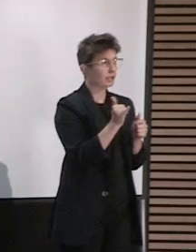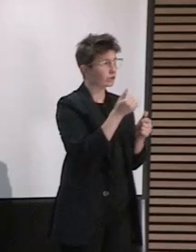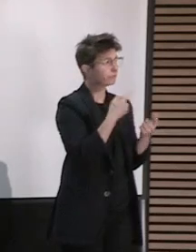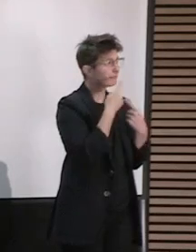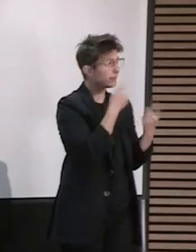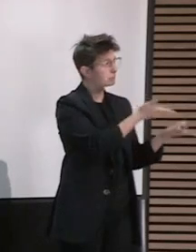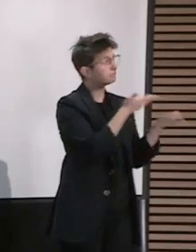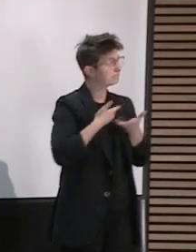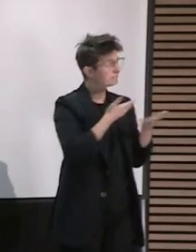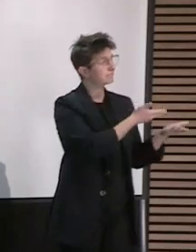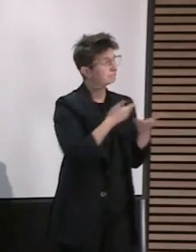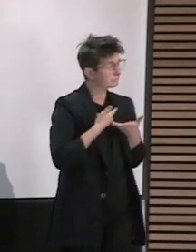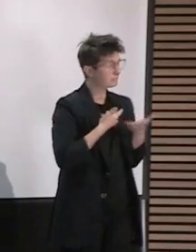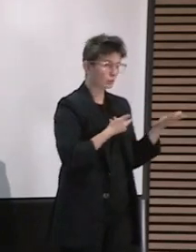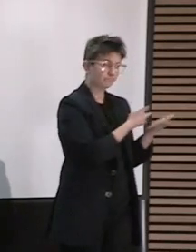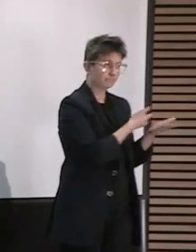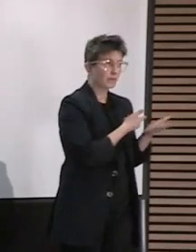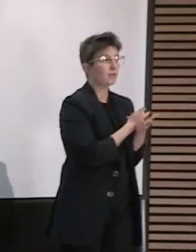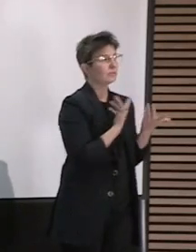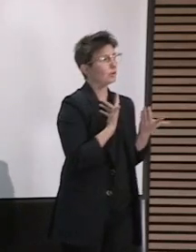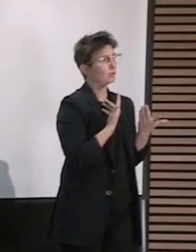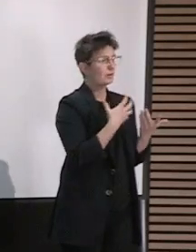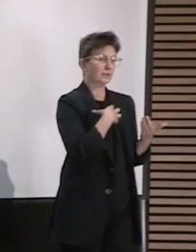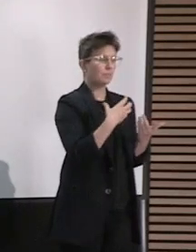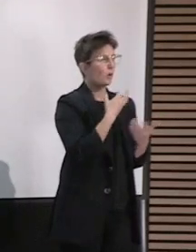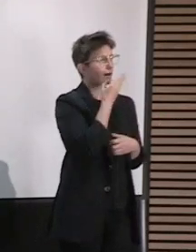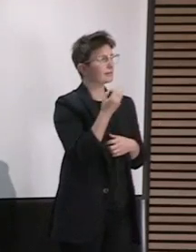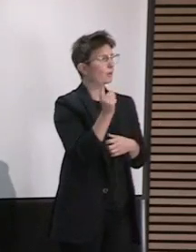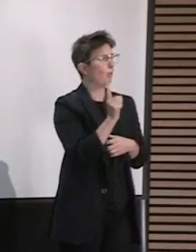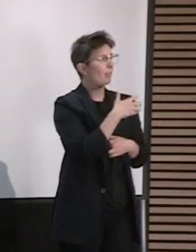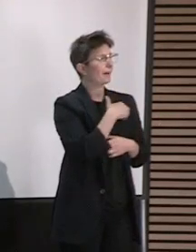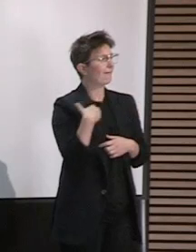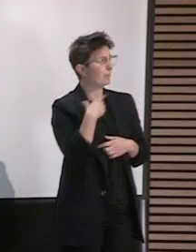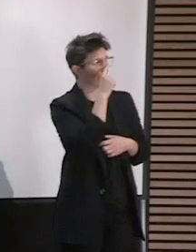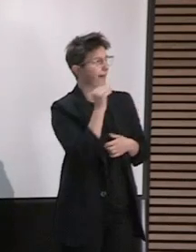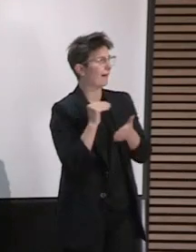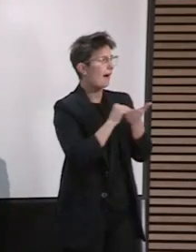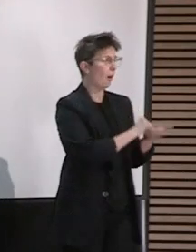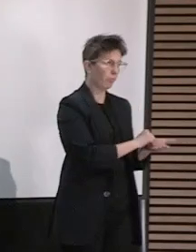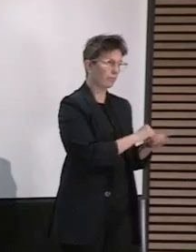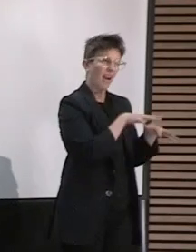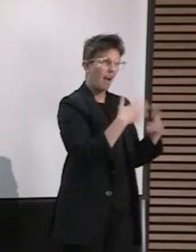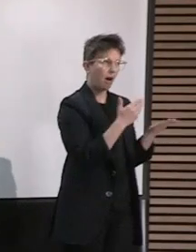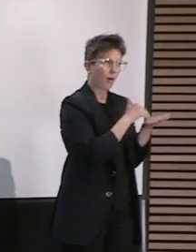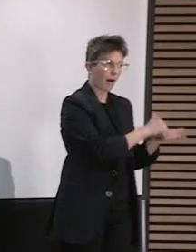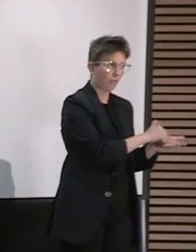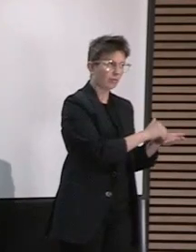Faafoi. He ia he poto, he poto